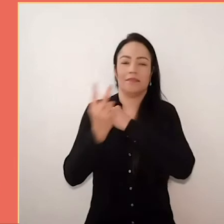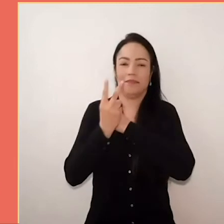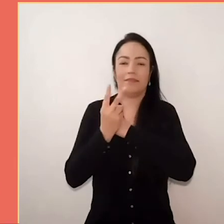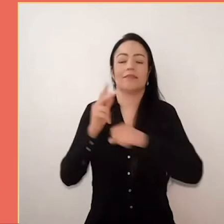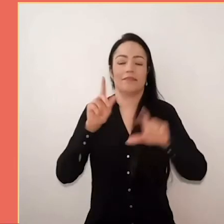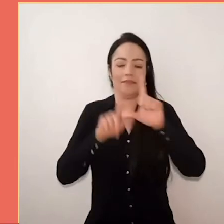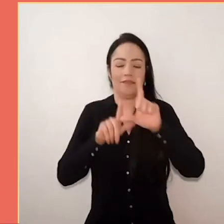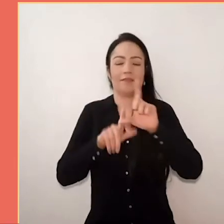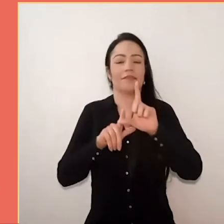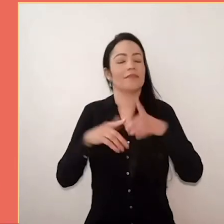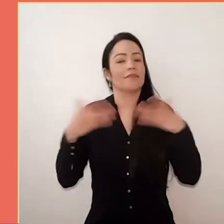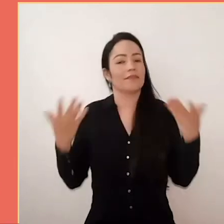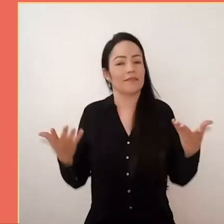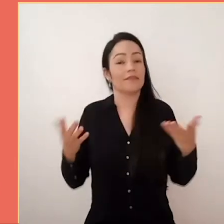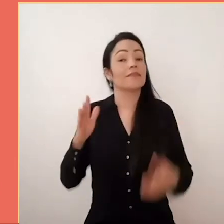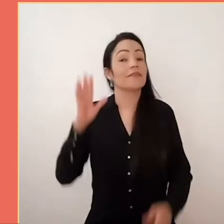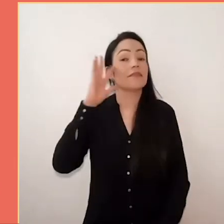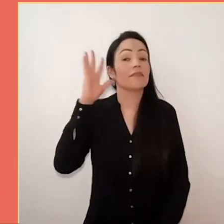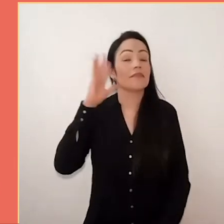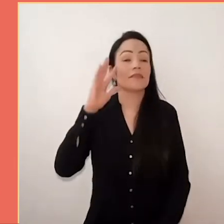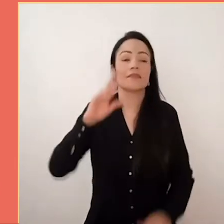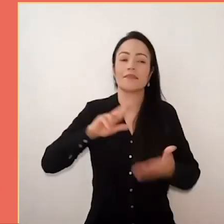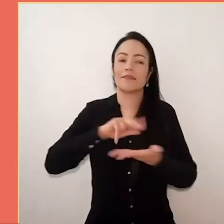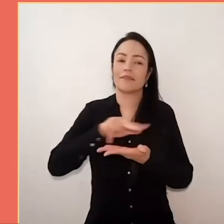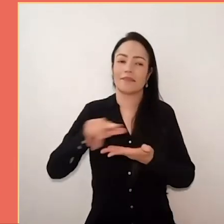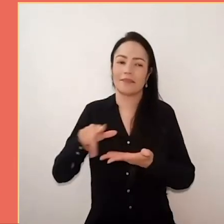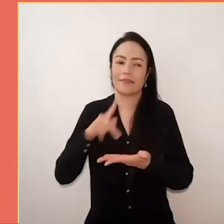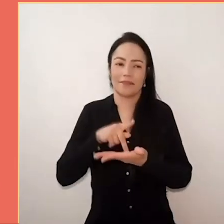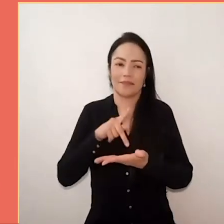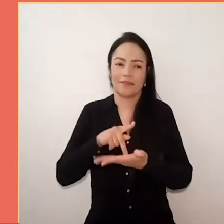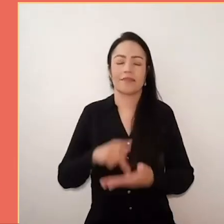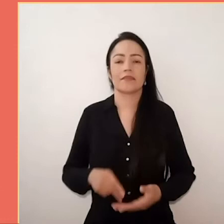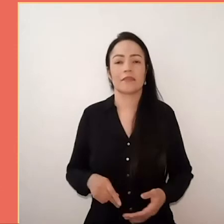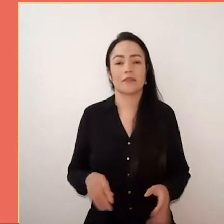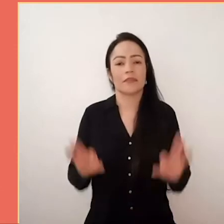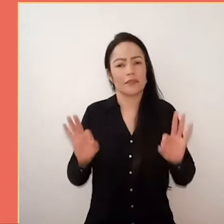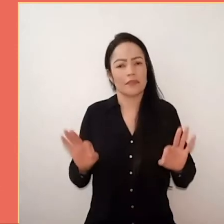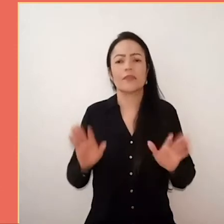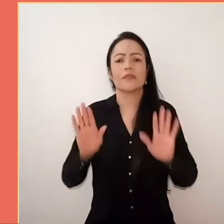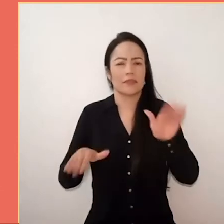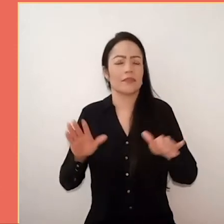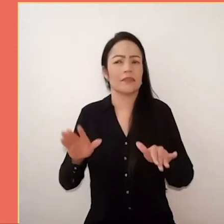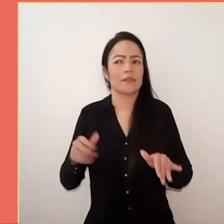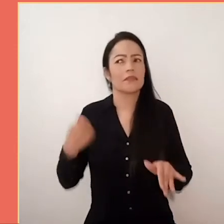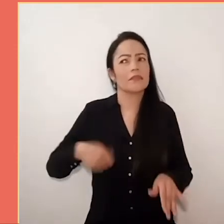considerando as mais diversas realidades. Mesmo que em algum momento a gente precise dizer: